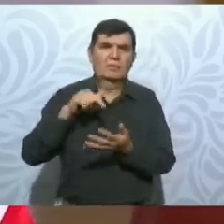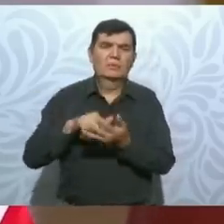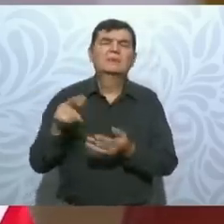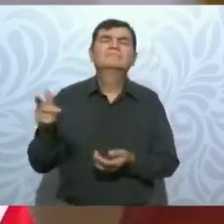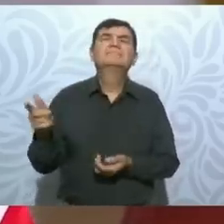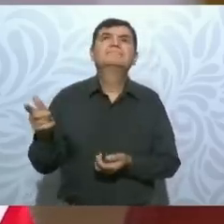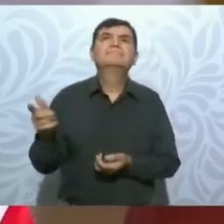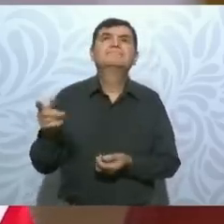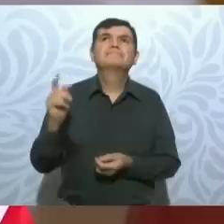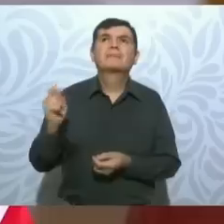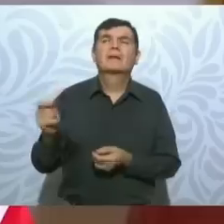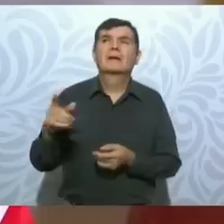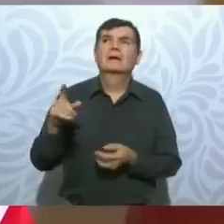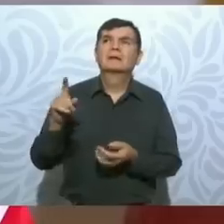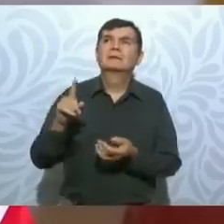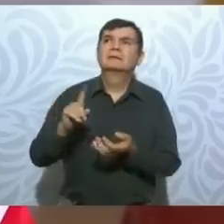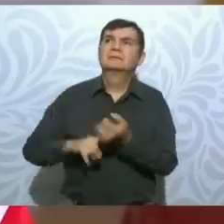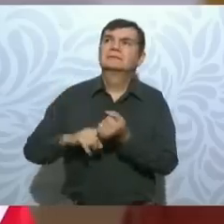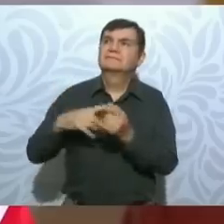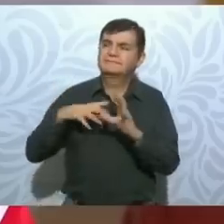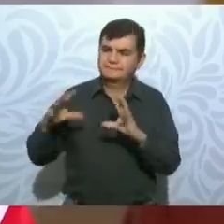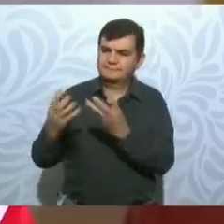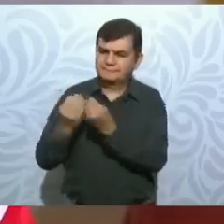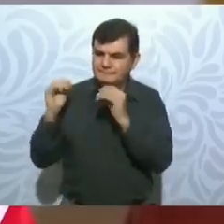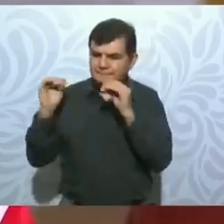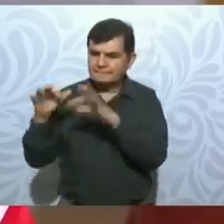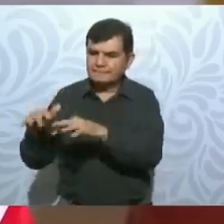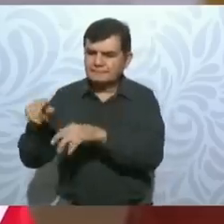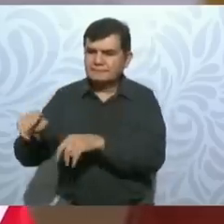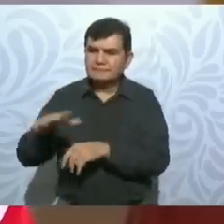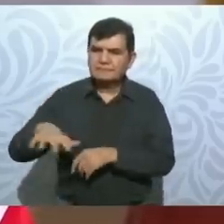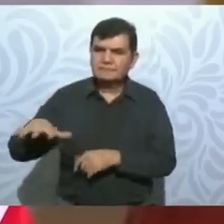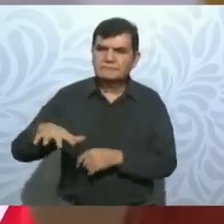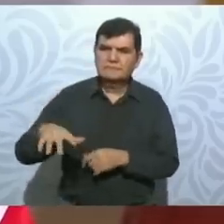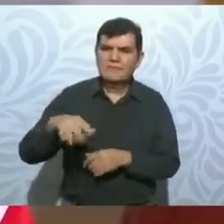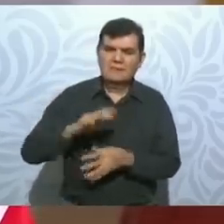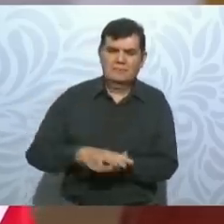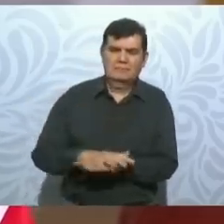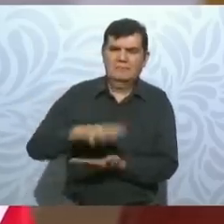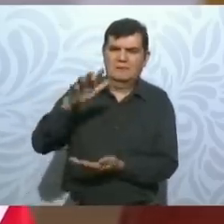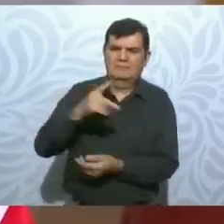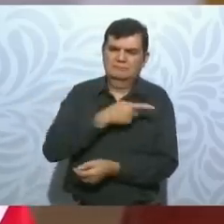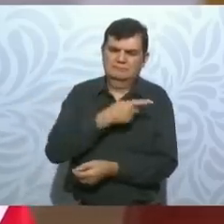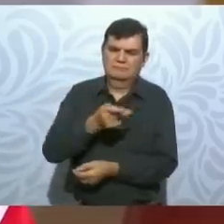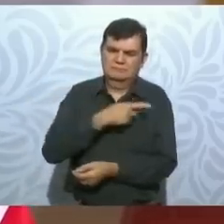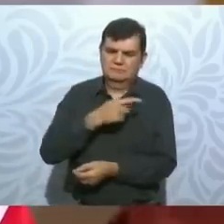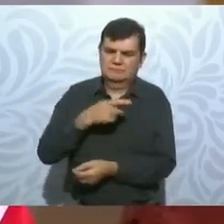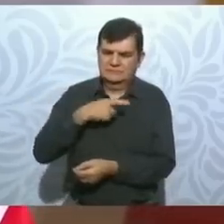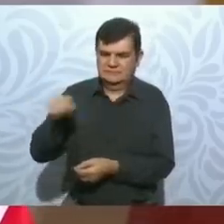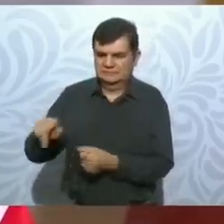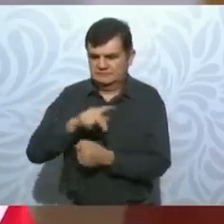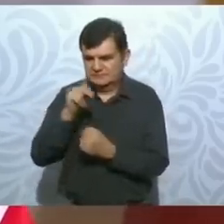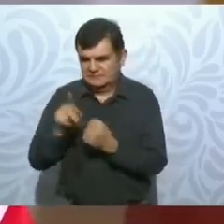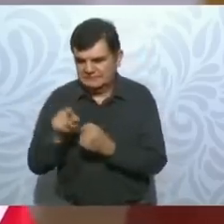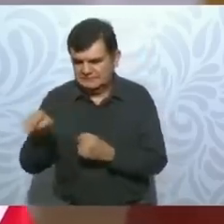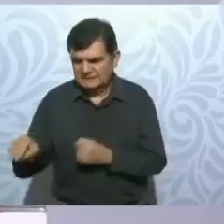que constituye este conglomerado urbano de mayor pobreza urana en nuestro país que son más de 10